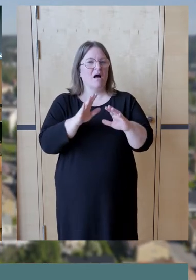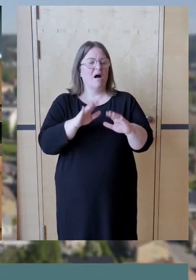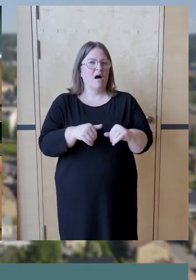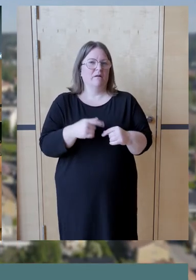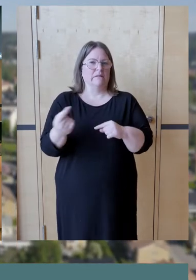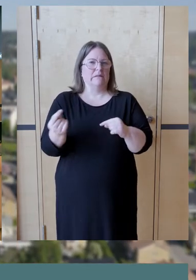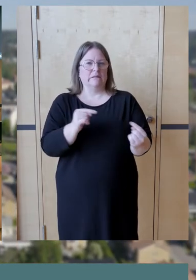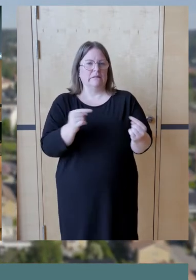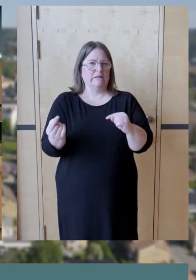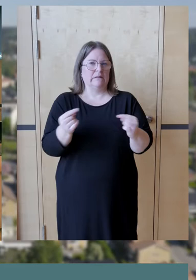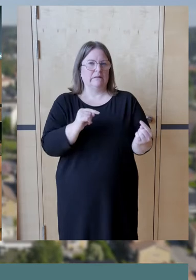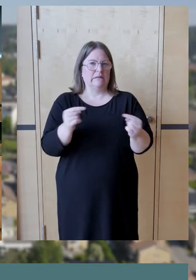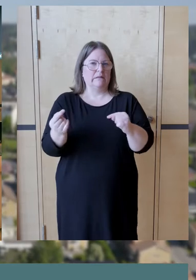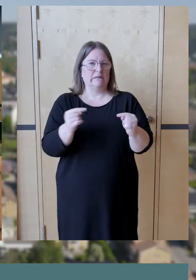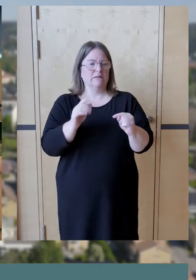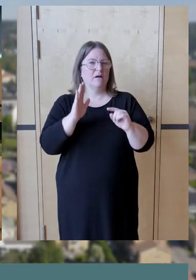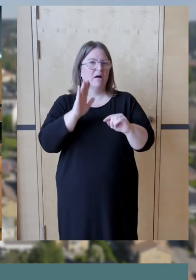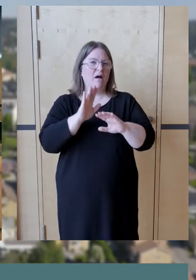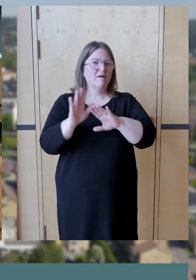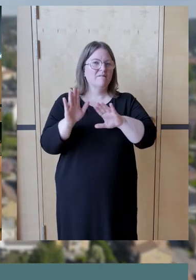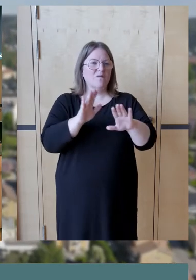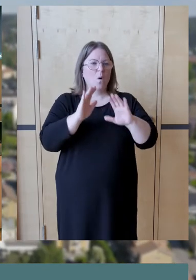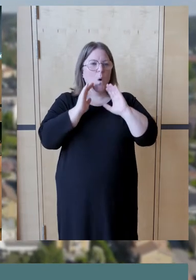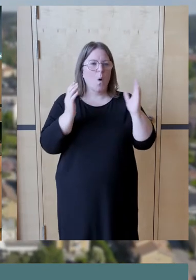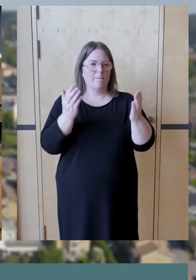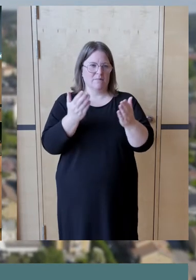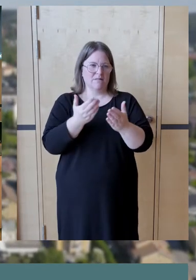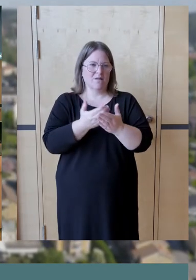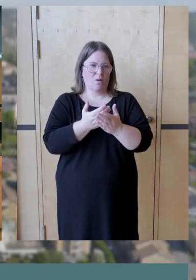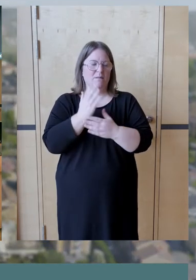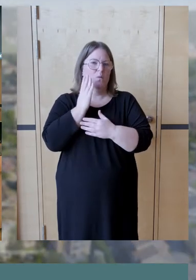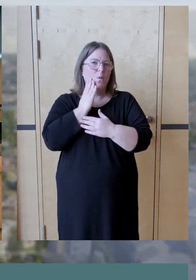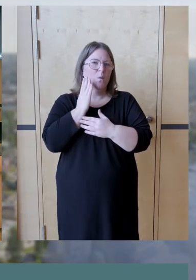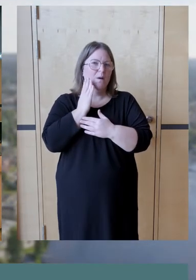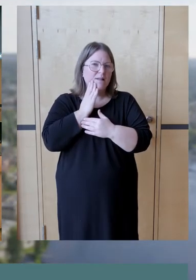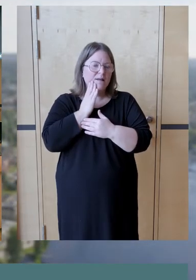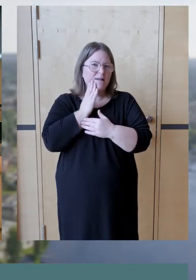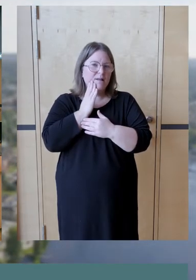Det här borde omsorgsboendet inledningsvis till förra inför förra valet